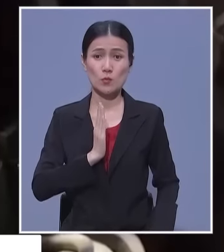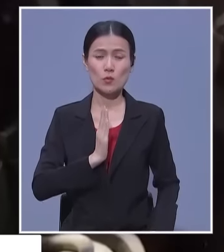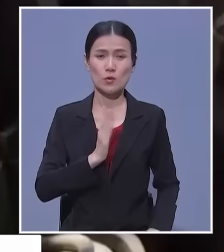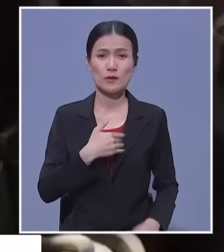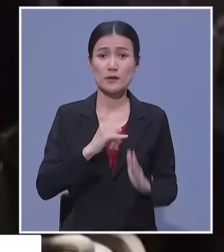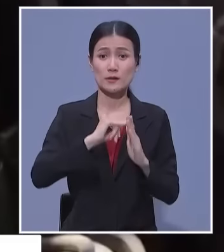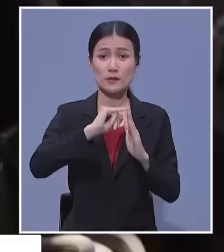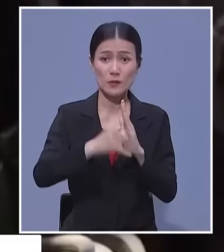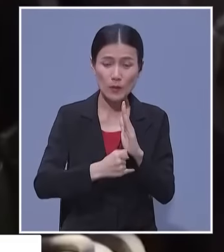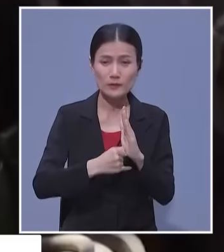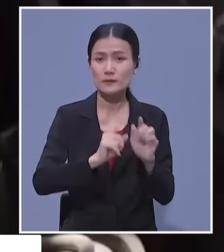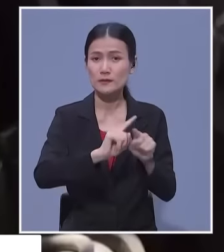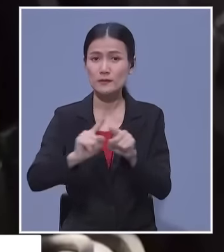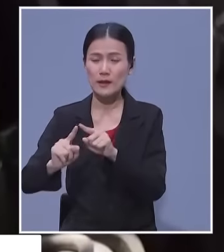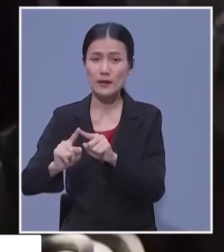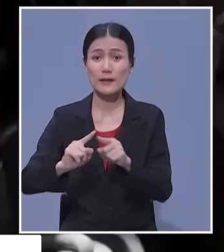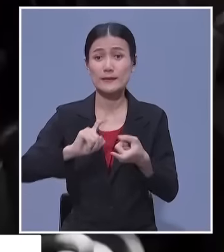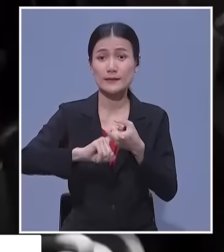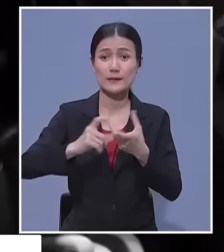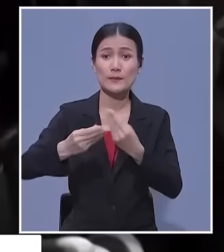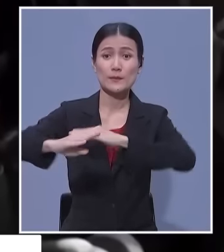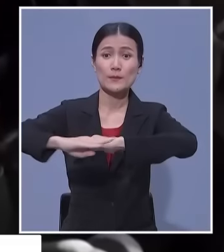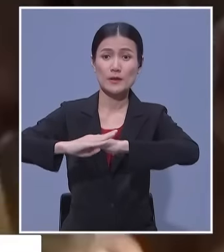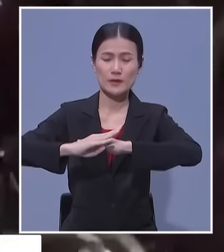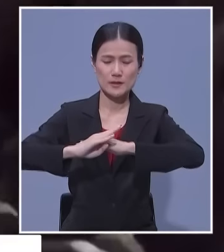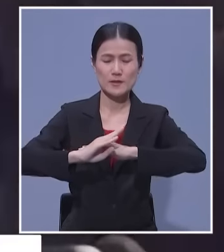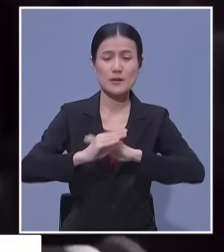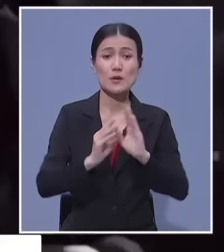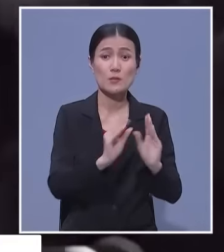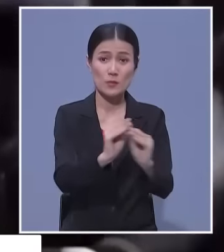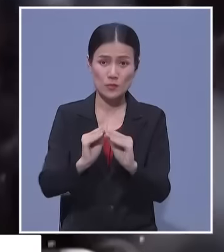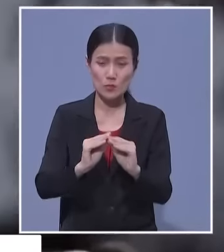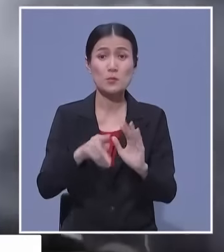ตั้งอยู่บริเวณชายแดนรัสเซียเมื่อวัน พฤหัสบดีที่ผ่านมาแล้วก็เกิดขึ้นหลังจาก